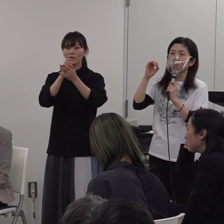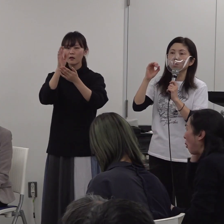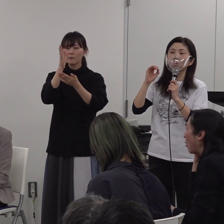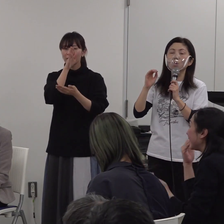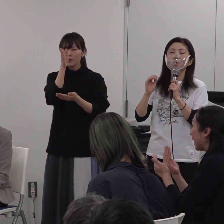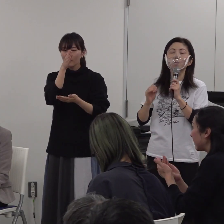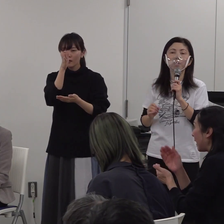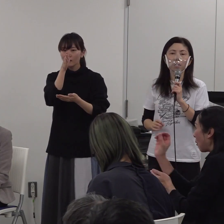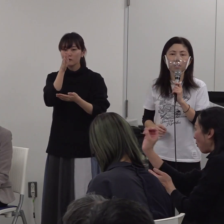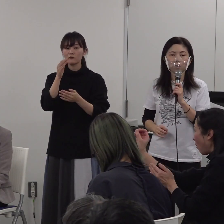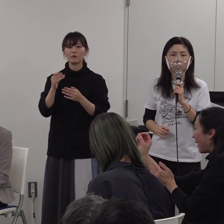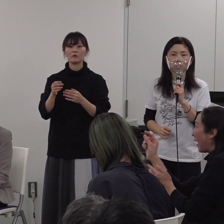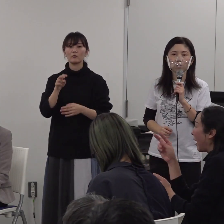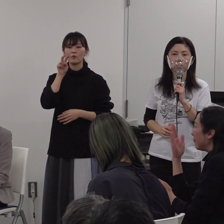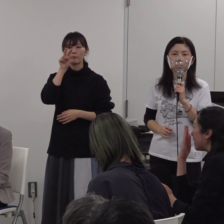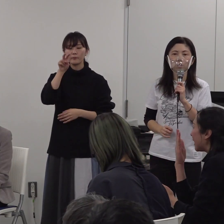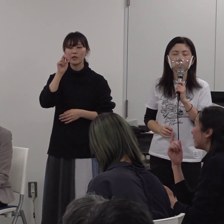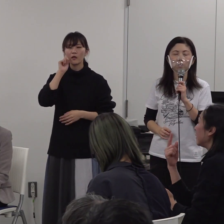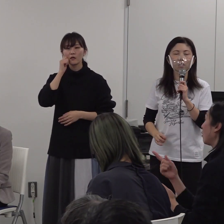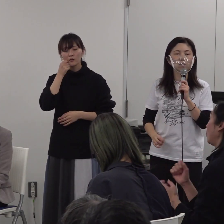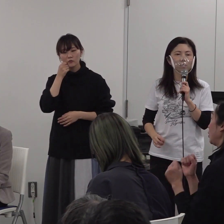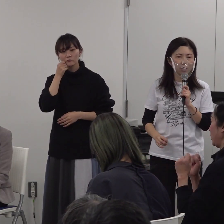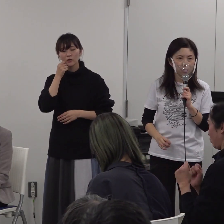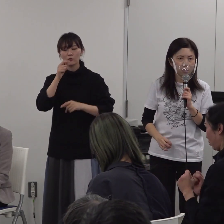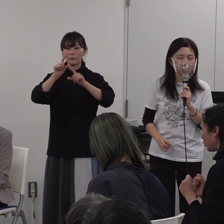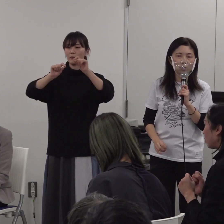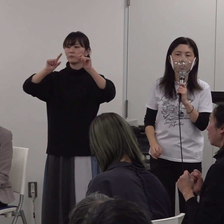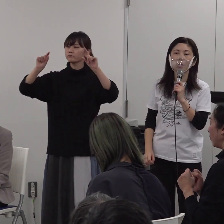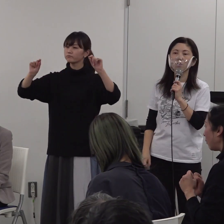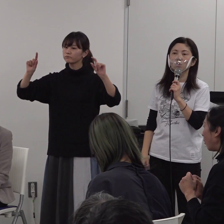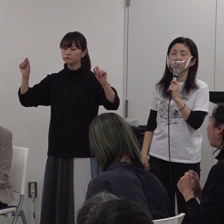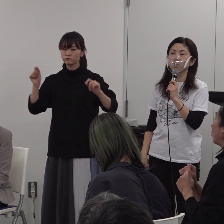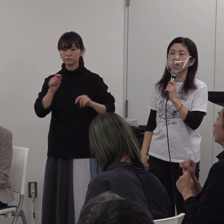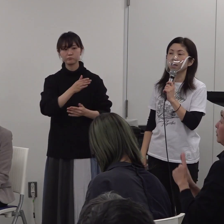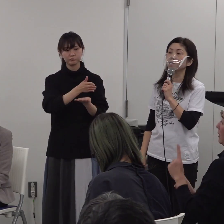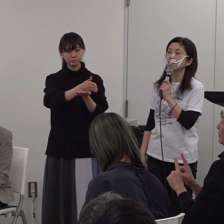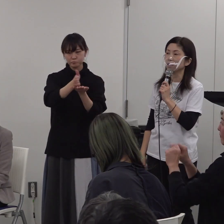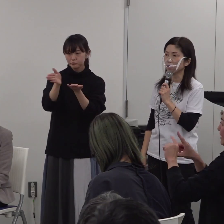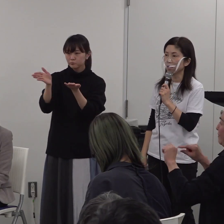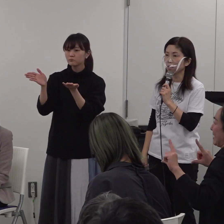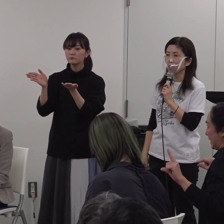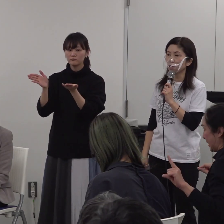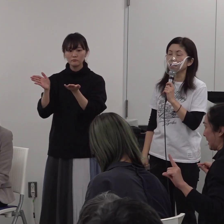この見えにくさというのにも たくさんいろいろな種類があるんですね